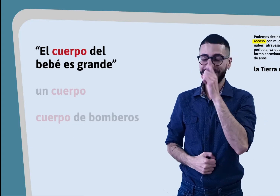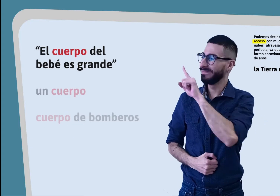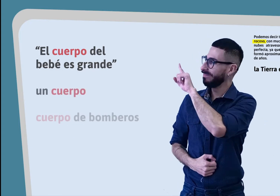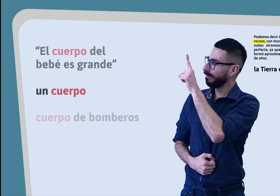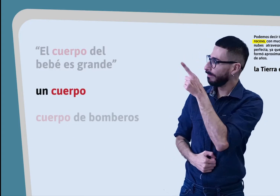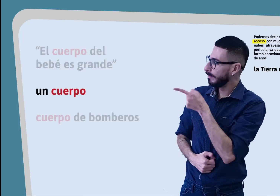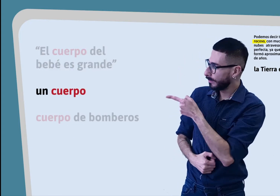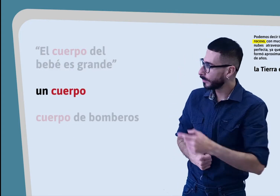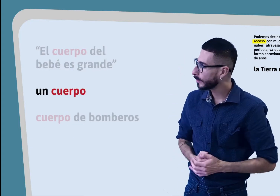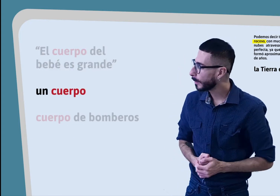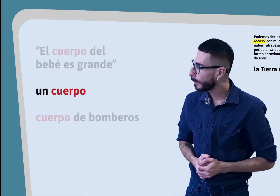La siguiente: